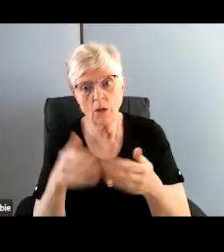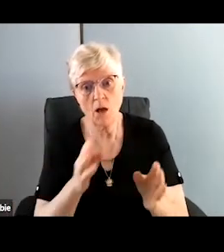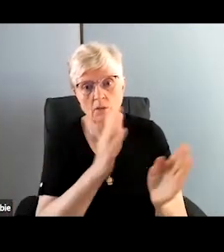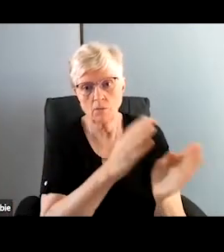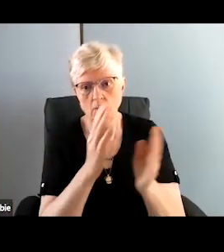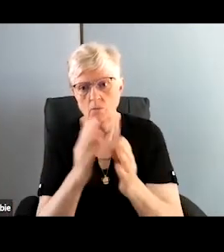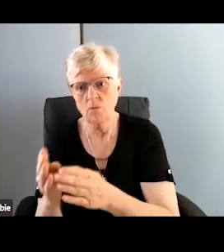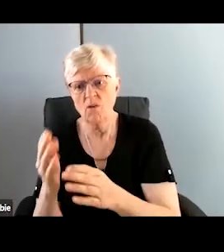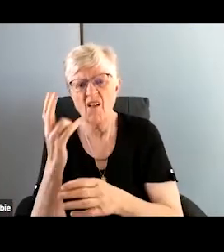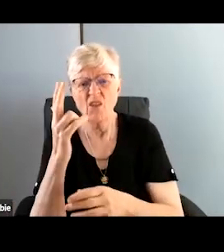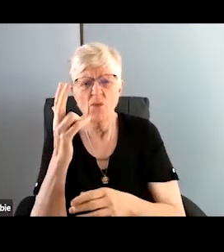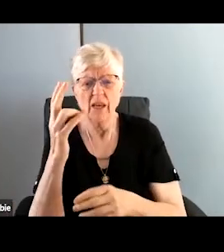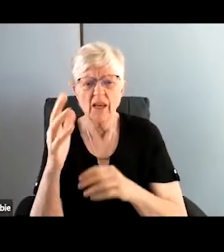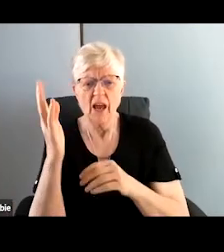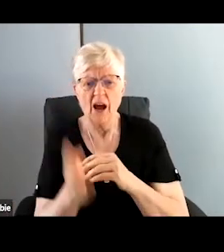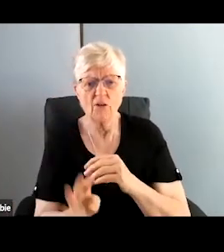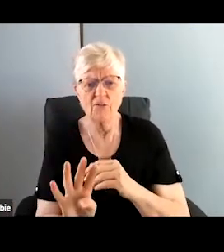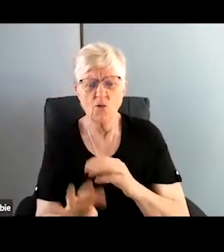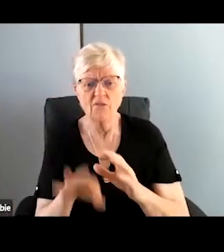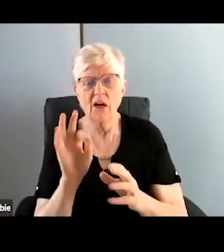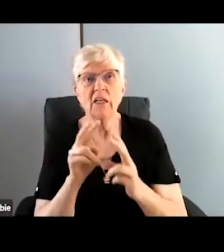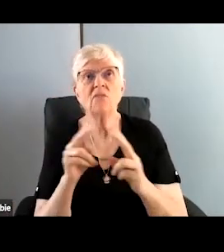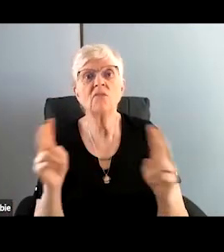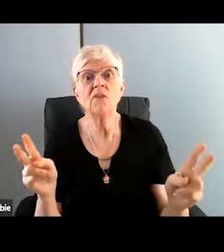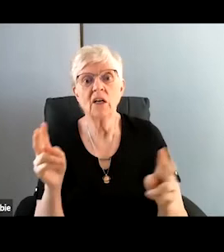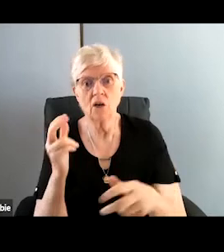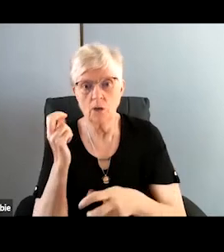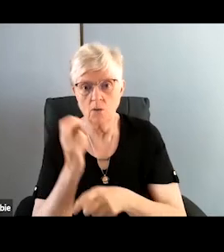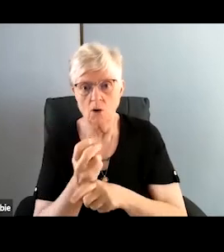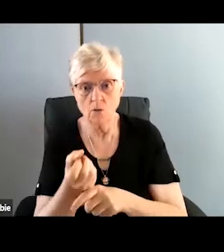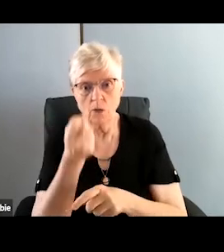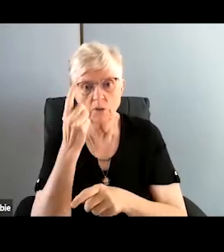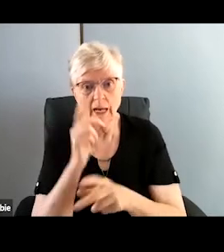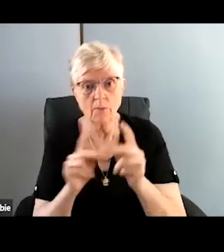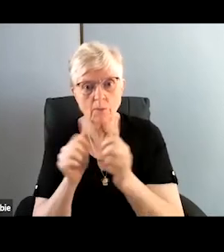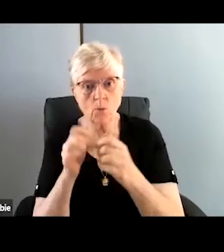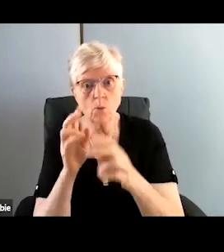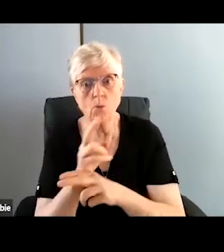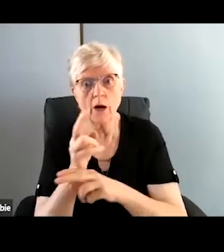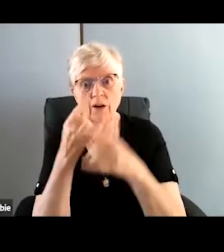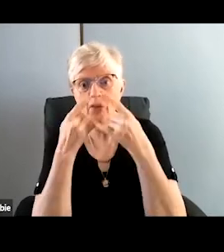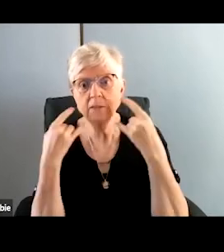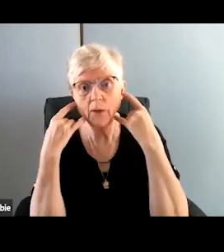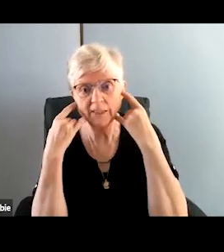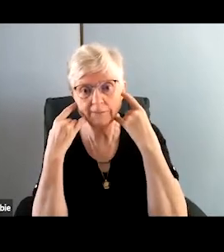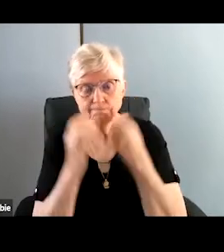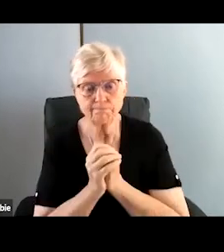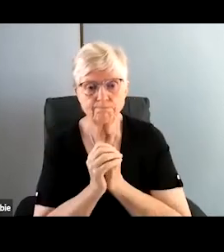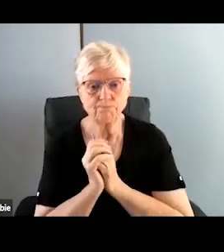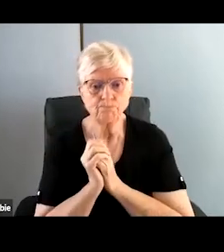IN OUR OF HEARING LOSS AND DIFFICULTY GOES UP SO FOR RESPONDENTS IN SAMPLE WHO HAD PROFOUND HEARING LOSS OUR SAMPLE WHO HAD PROFOUND HEARING LOSS, ABOUT THREE OUT OF , ABOUT THREE OUT OF FOUR OF THEM FIND IT VERY DIFFICULT TO UNDERSTAND FOUR OF THEM FIND IT VERY DIFFICULT TO UNDERSTAND OTHERS WHO